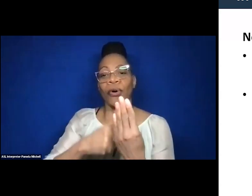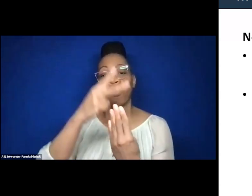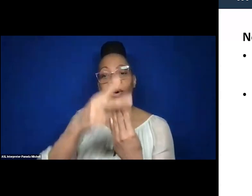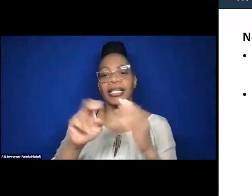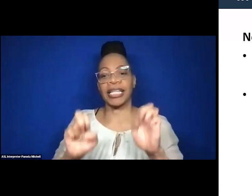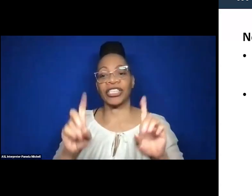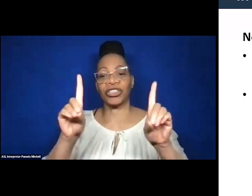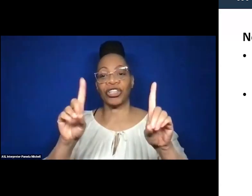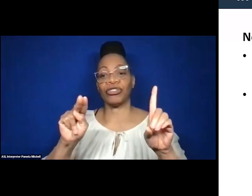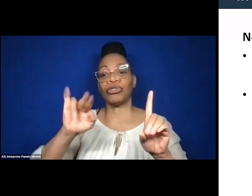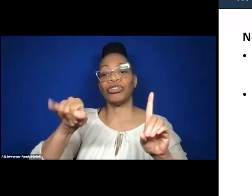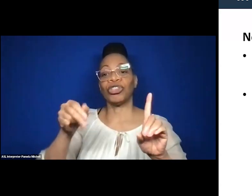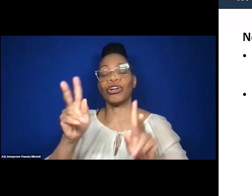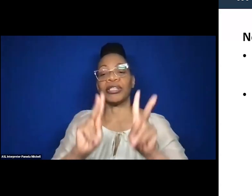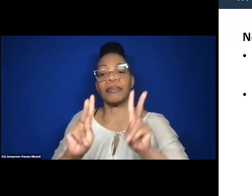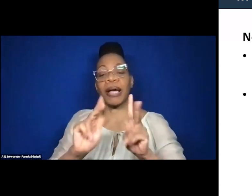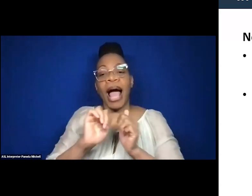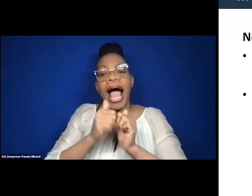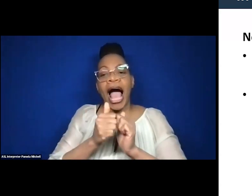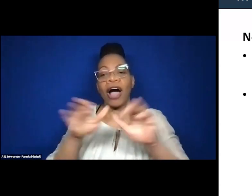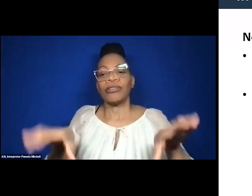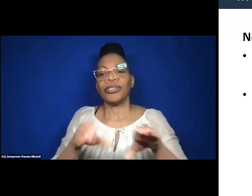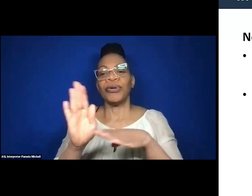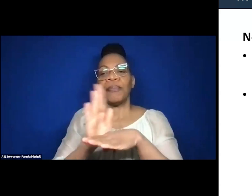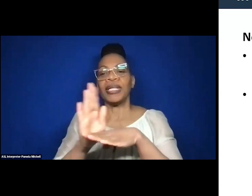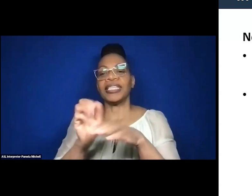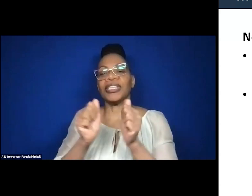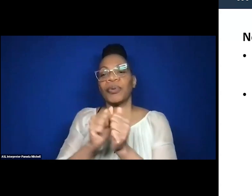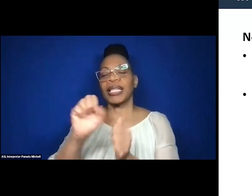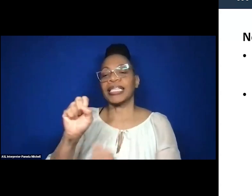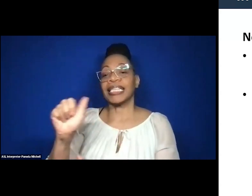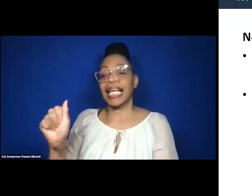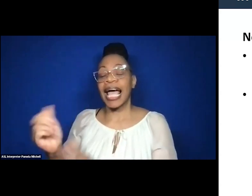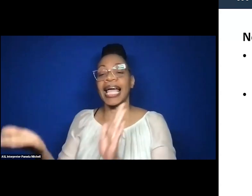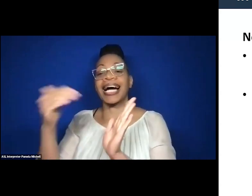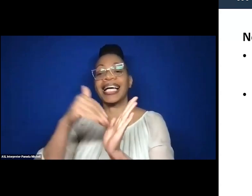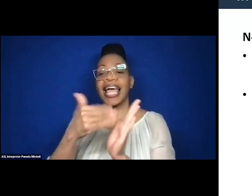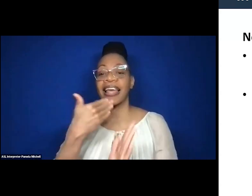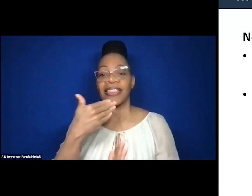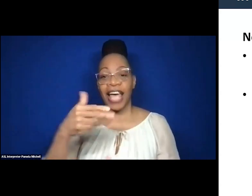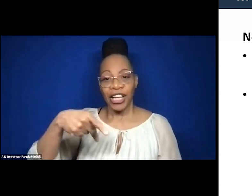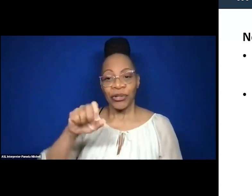sobre cómo hacer negocios con la SSA. Solo quiero agradecer a Pam y Kristin, por todo lo que han hecho.